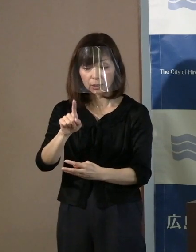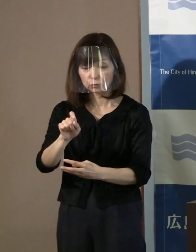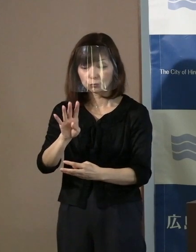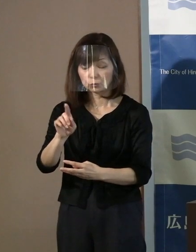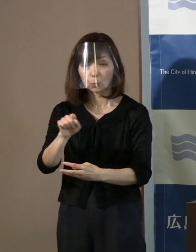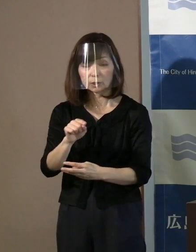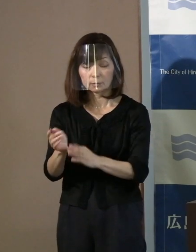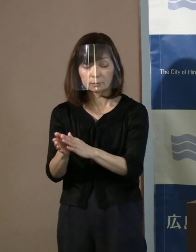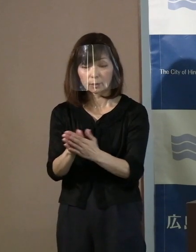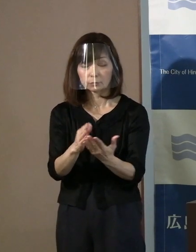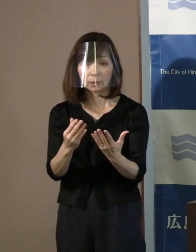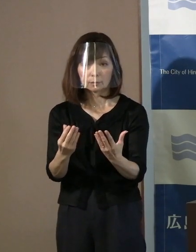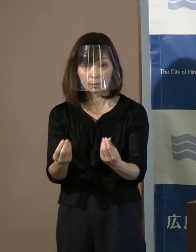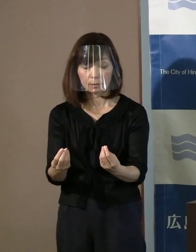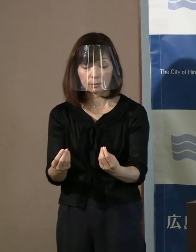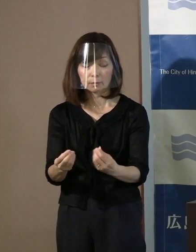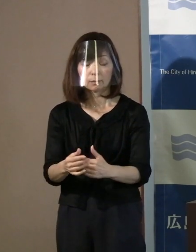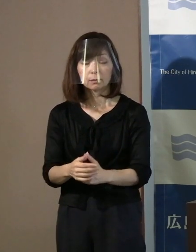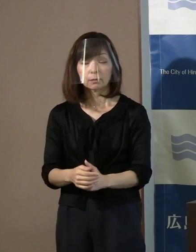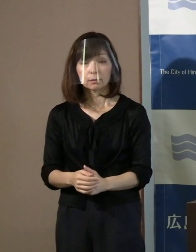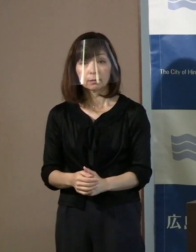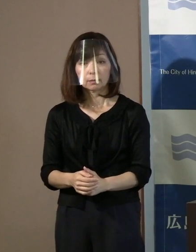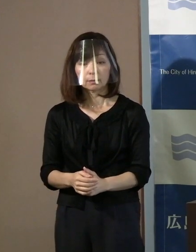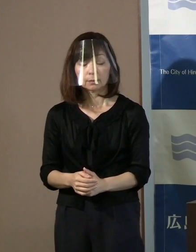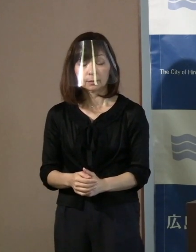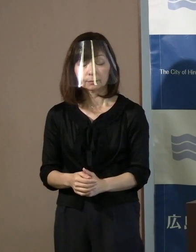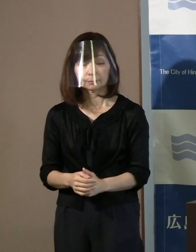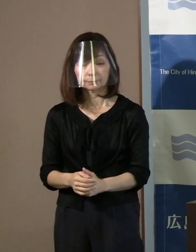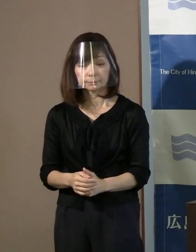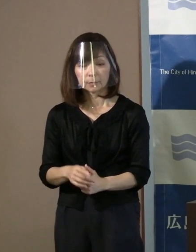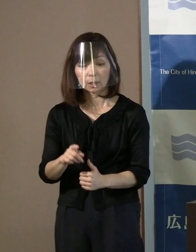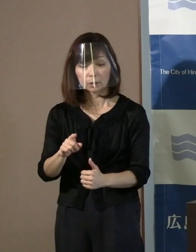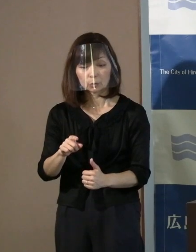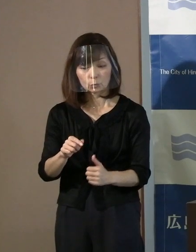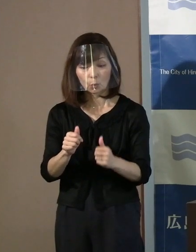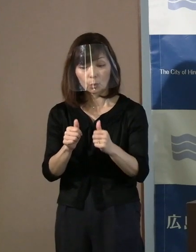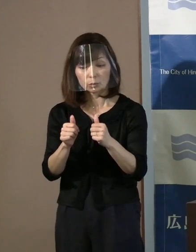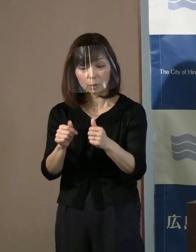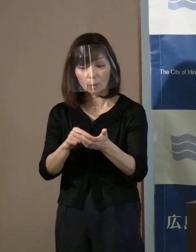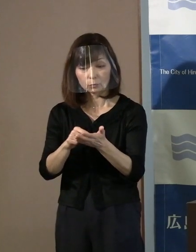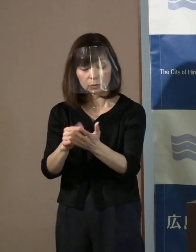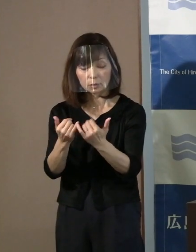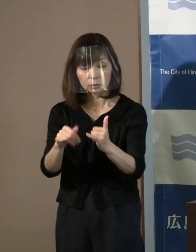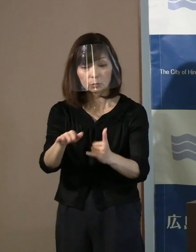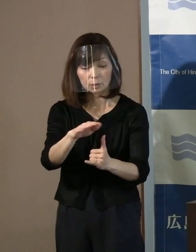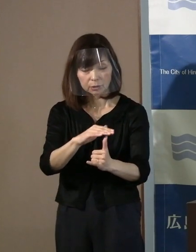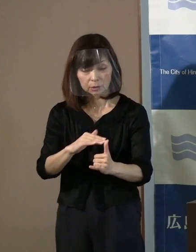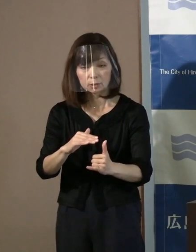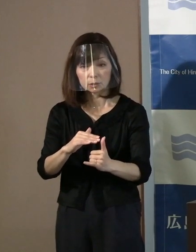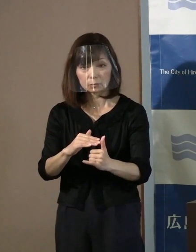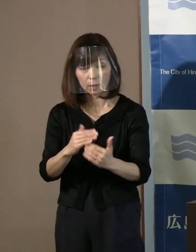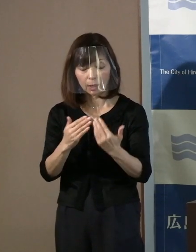その方々は明確にこの手続きについて 意識を持ってやってこられていると｡